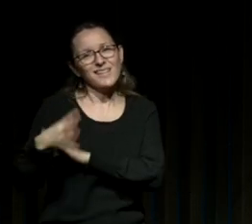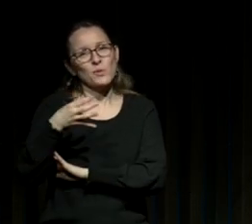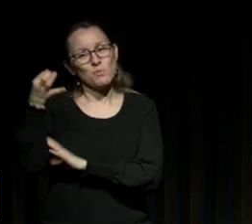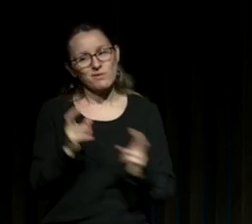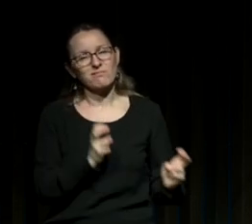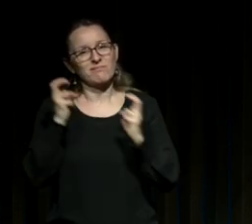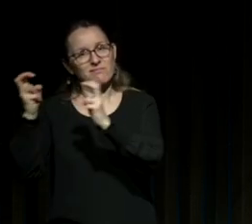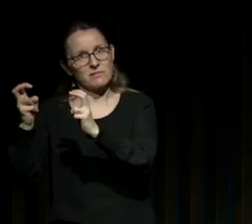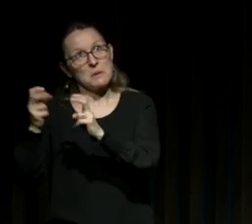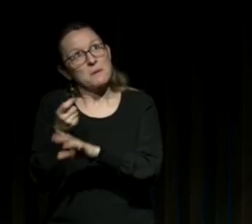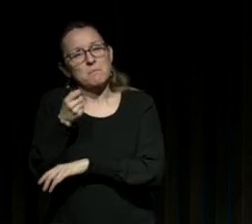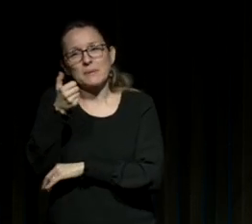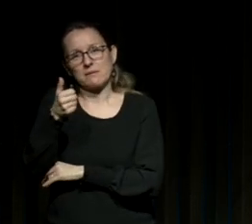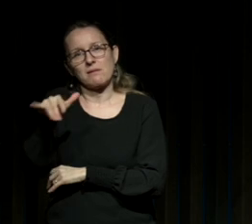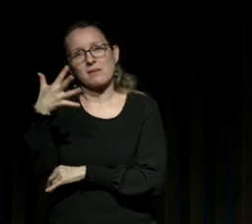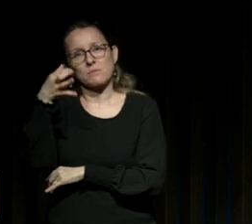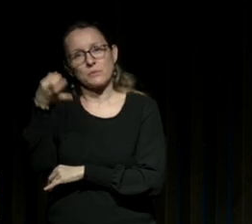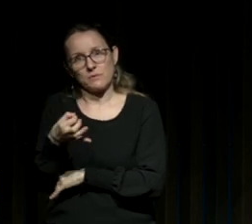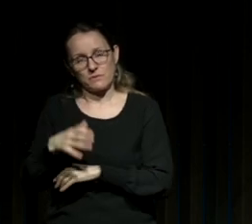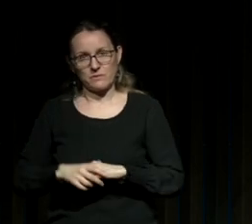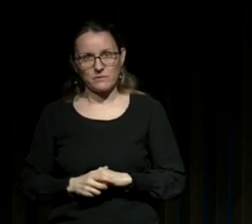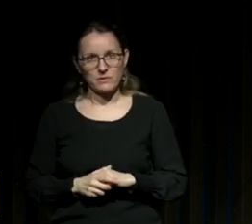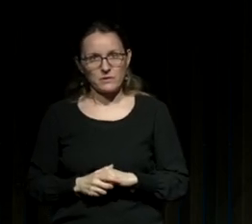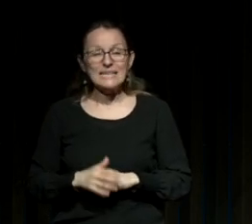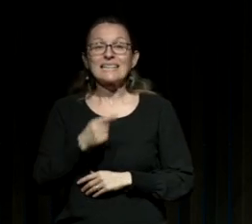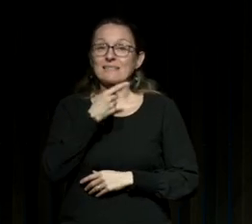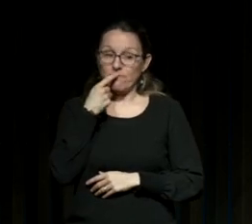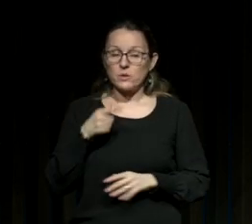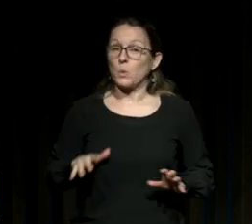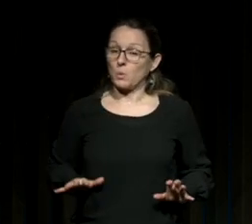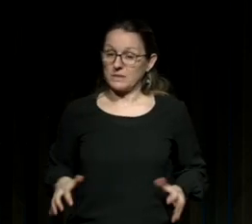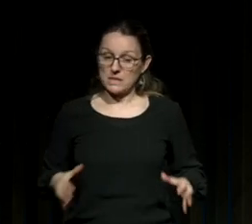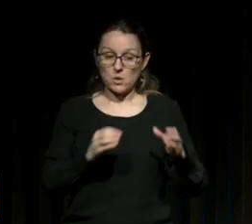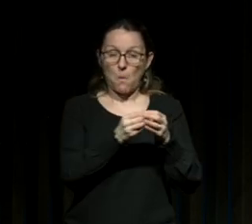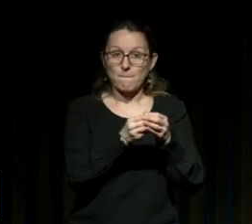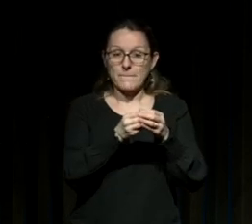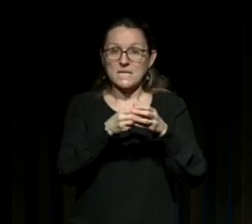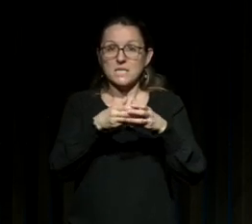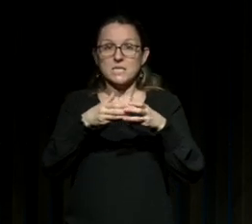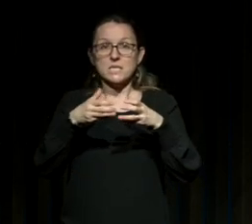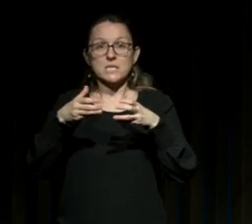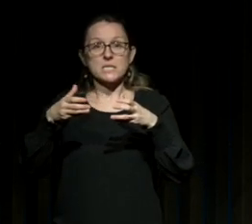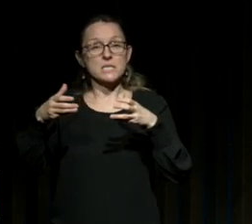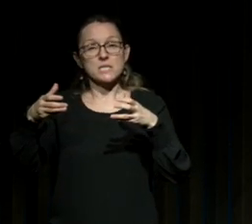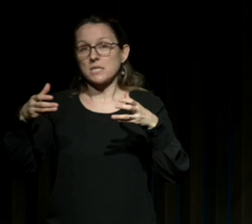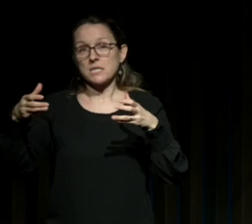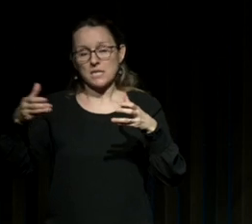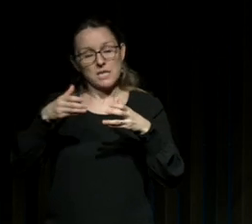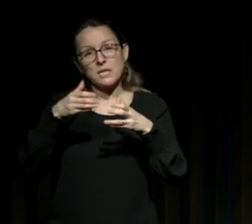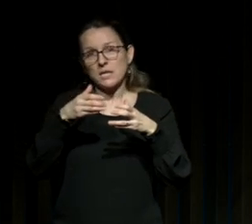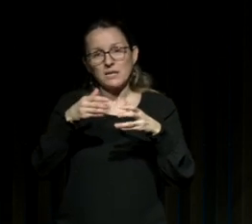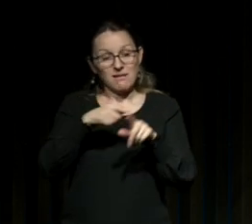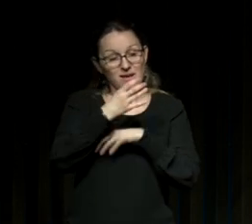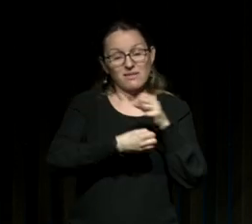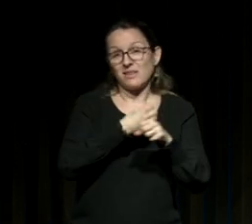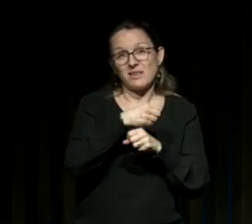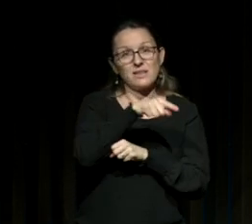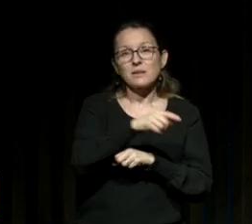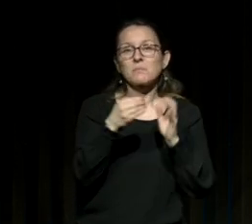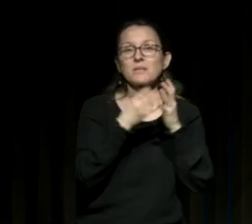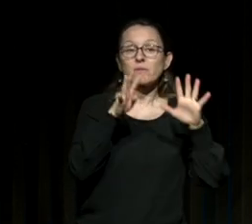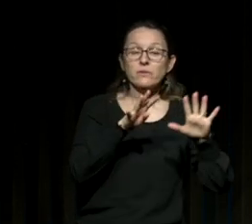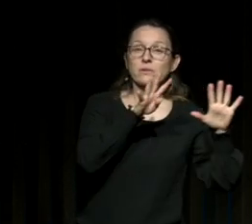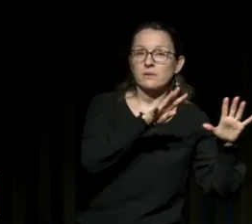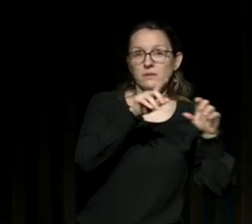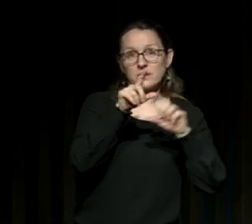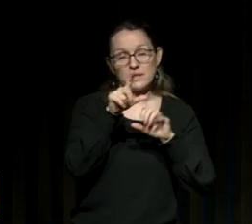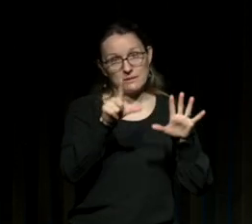15% donc la prévalence de l'obésité a augmenté continuellement entre les années 1997 et 2012